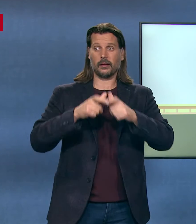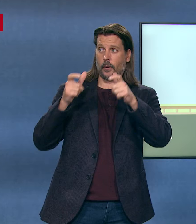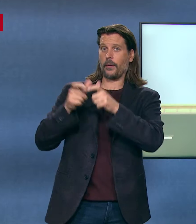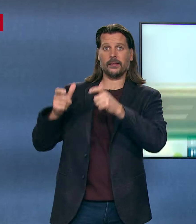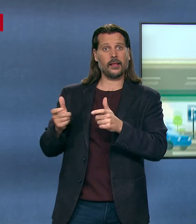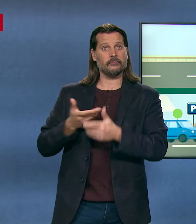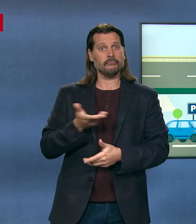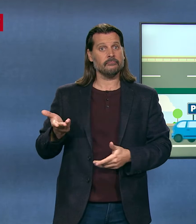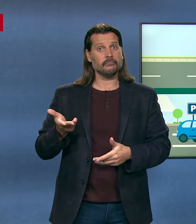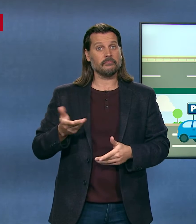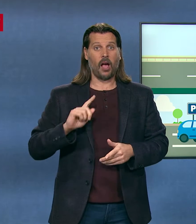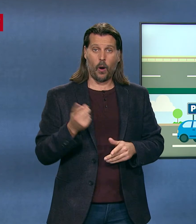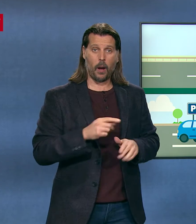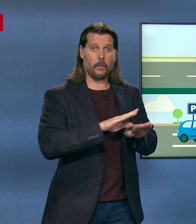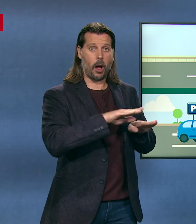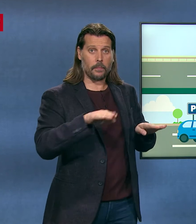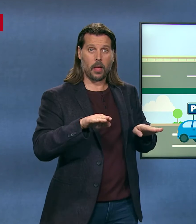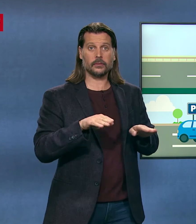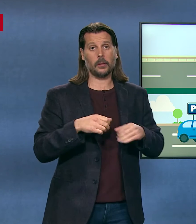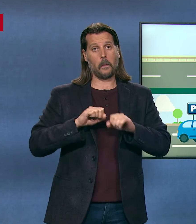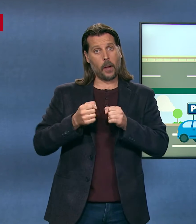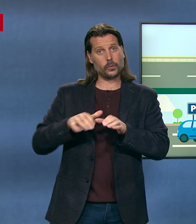Aber auch Parkplätze, Pausenplätze oder Sportanlagen.